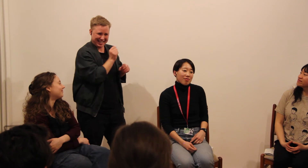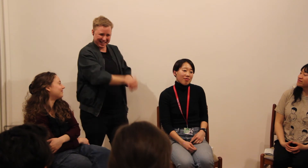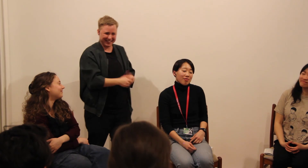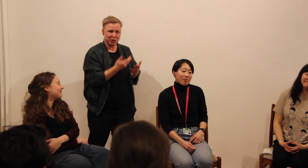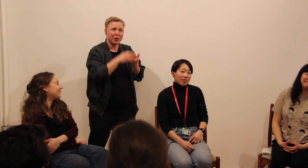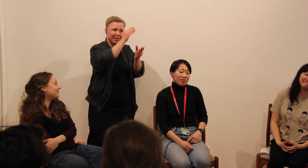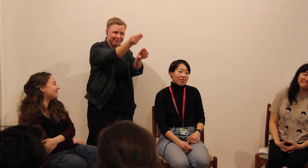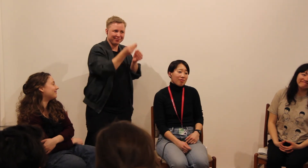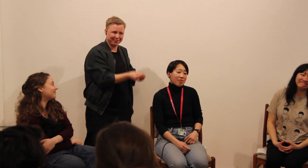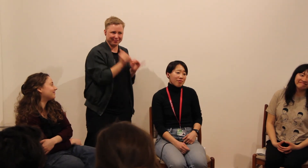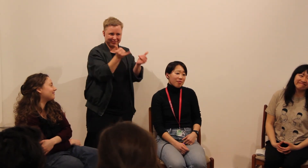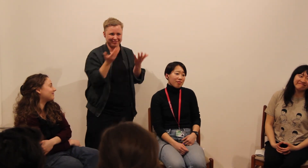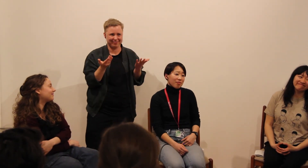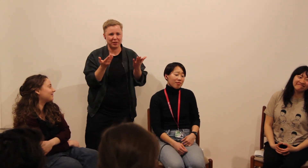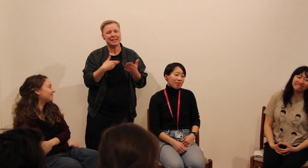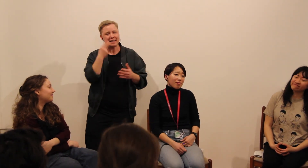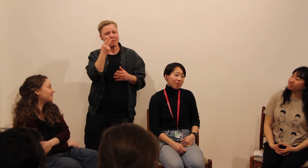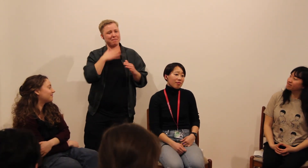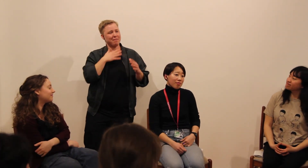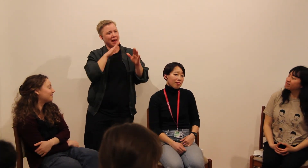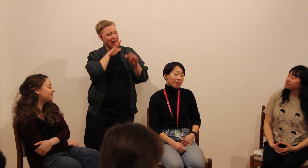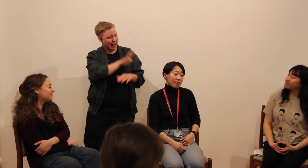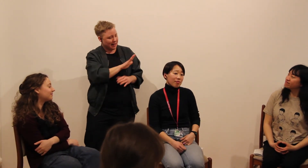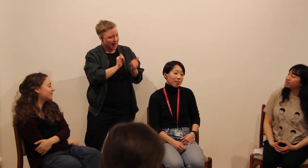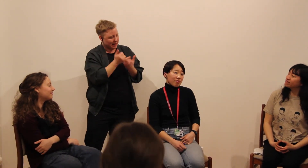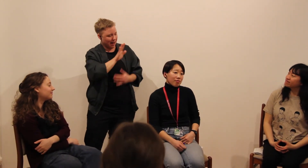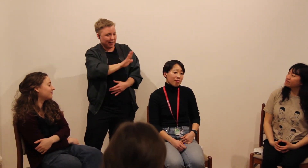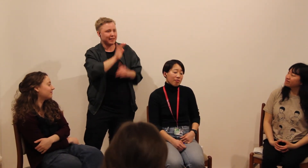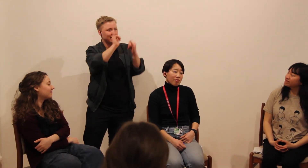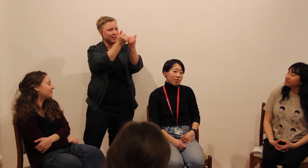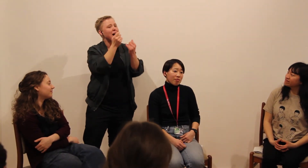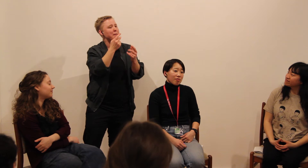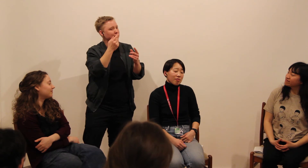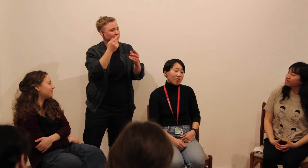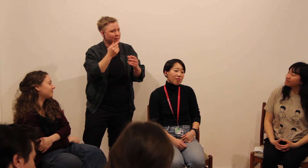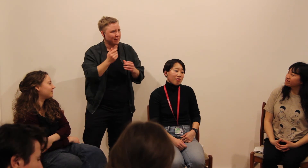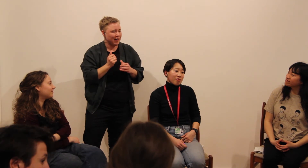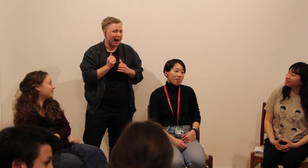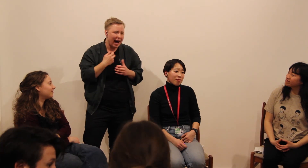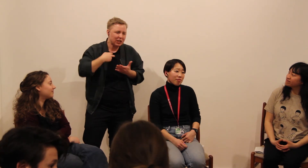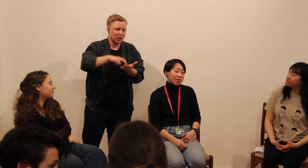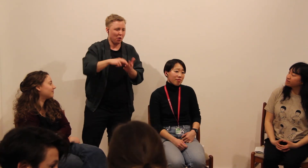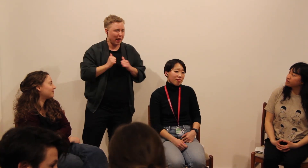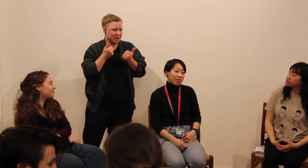Die positive Einstellung gegenüber dem Leben hat mir sehr imponiert.